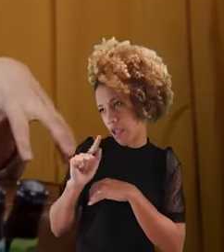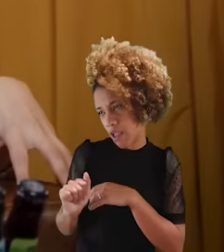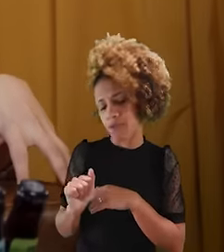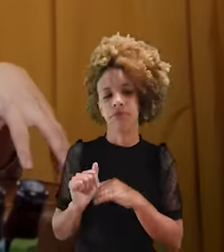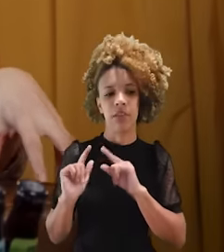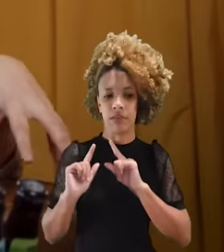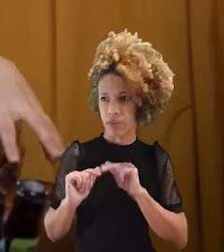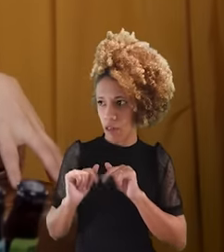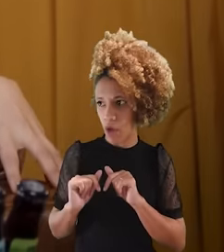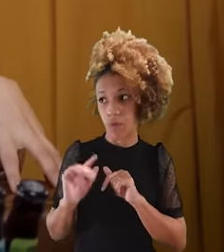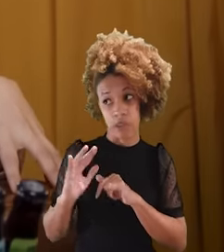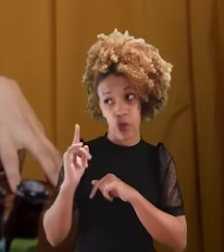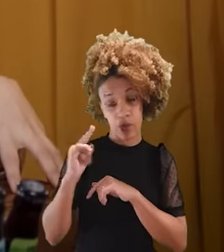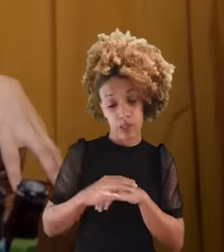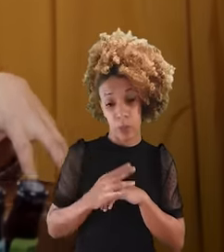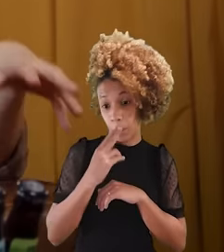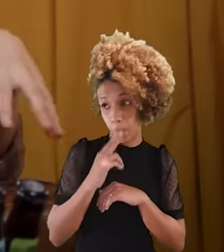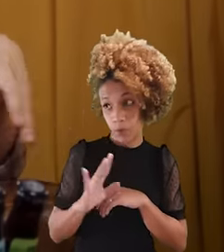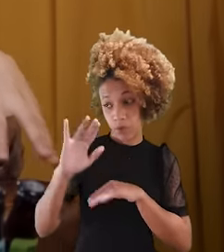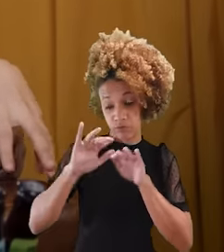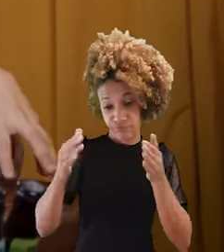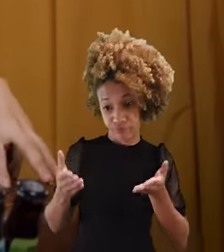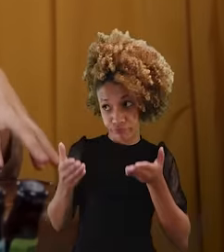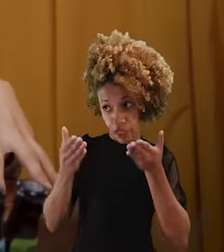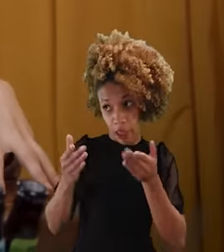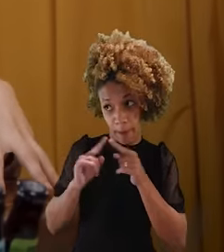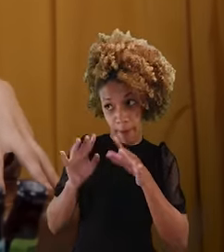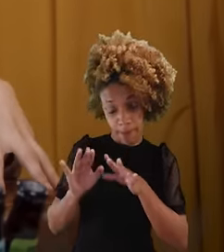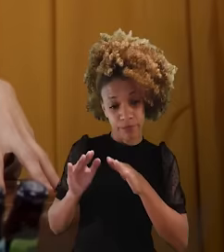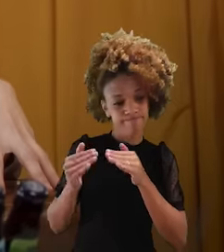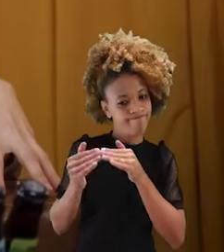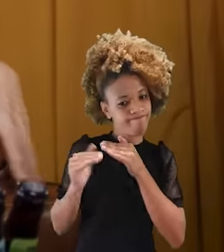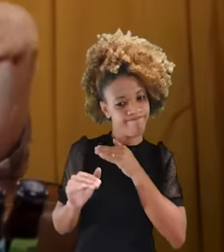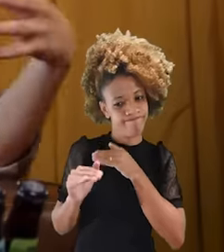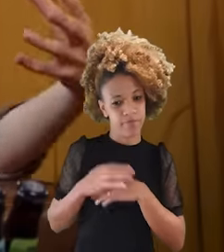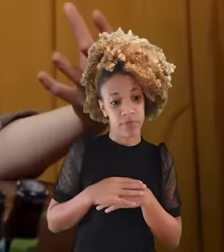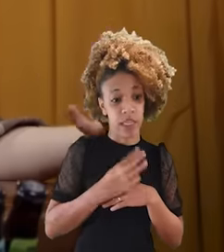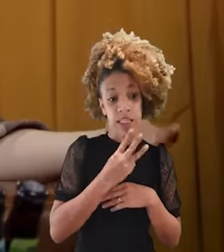lá com o holocausto Eu me coloquei Contra esse pronunciamento eu perdi 3S me seguidores em um